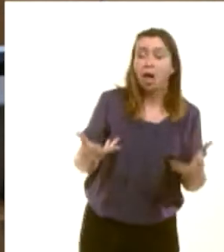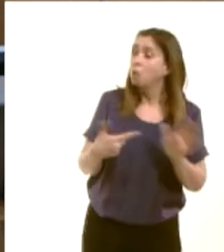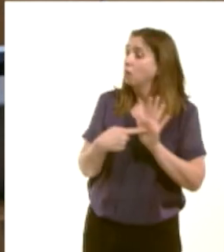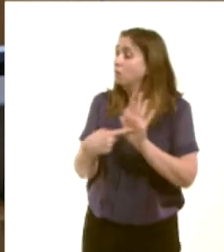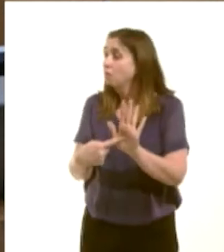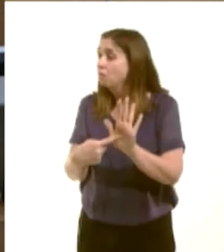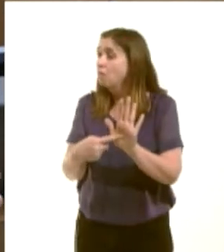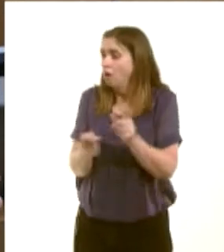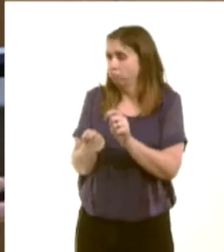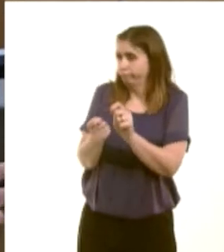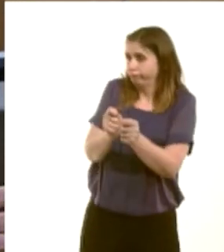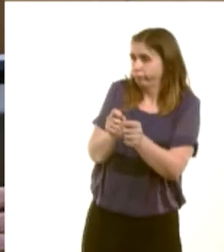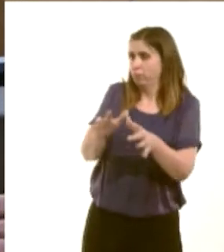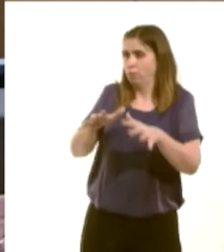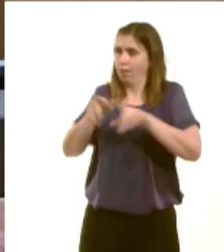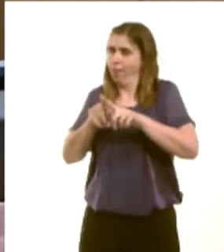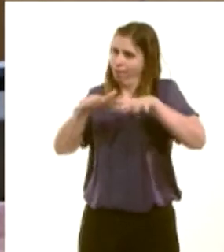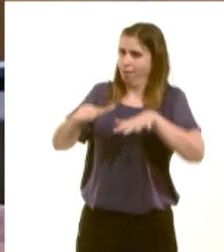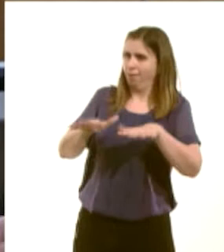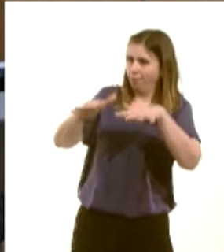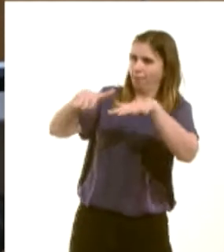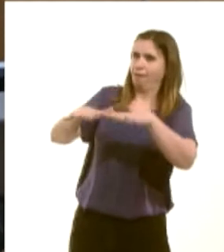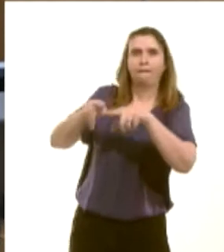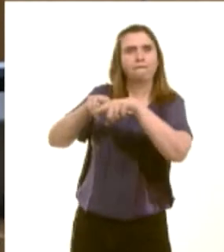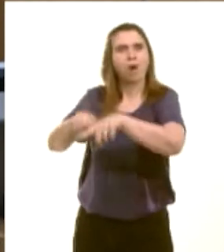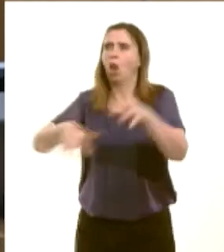yn cymryd lleómaeír trafod yma wastad wedi cymryd lleórhwng Llywodraeth Cymru a hefyd